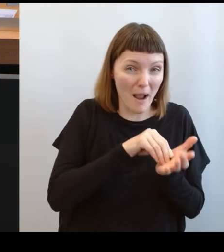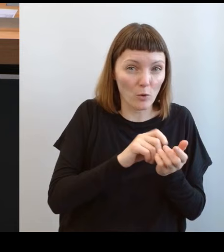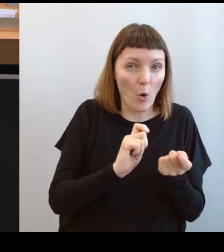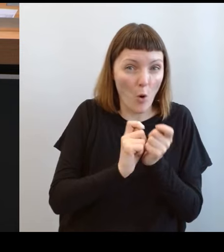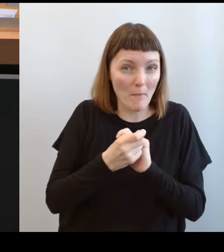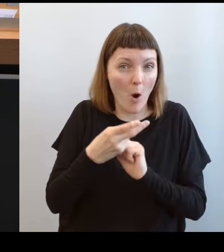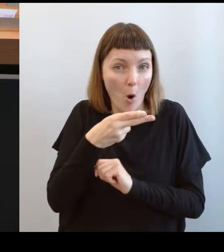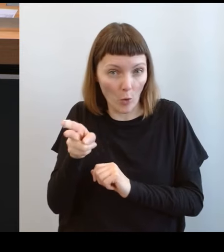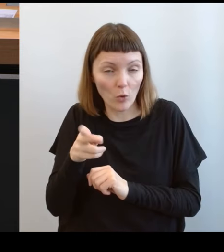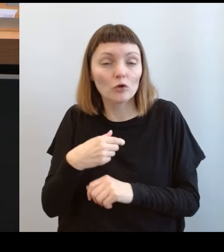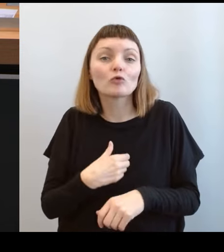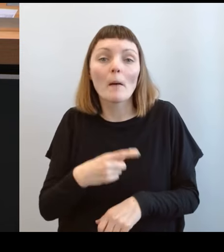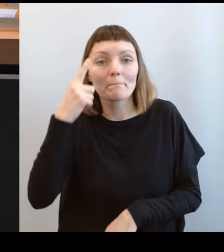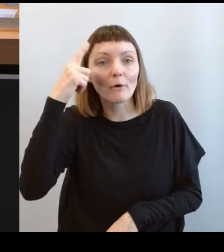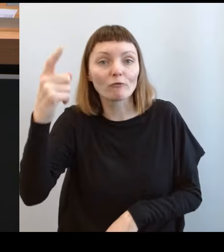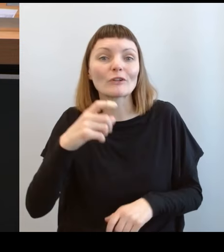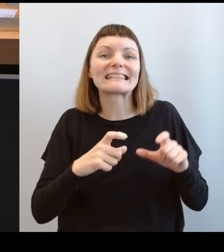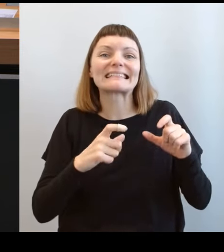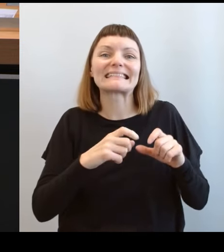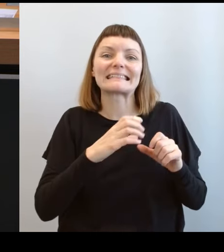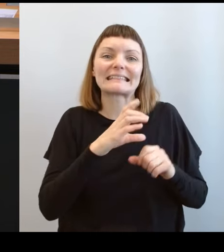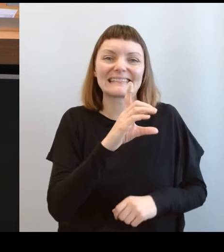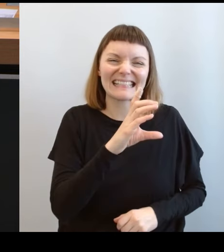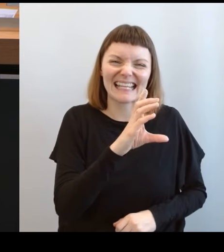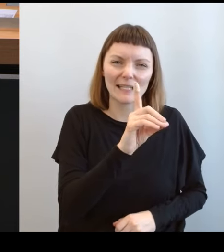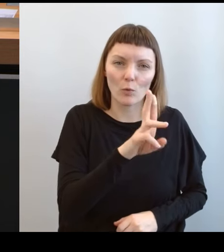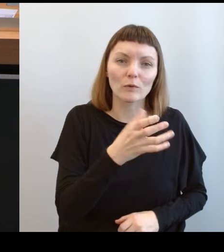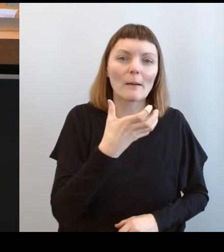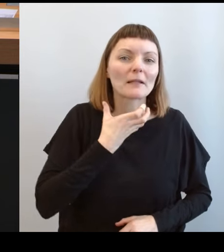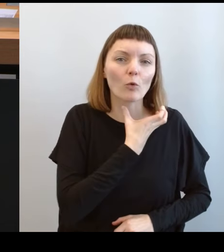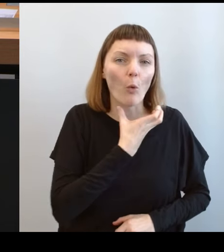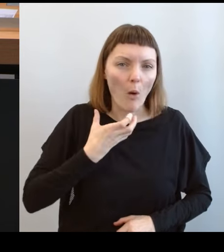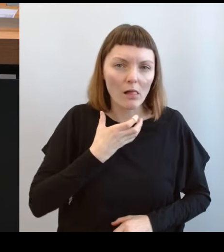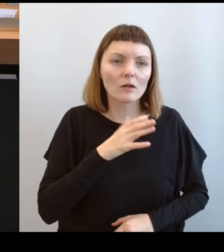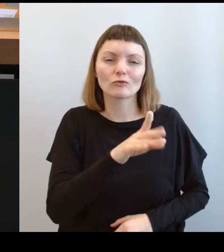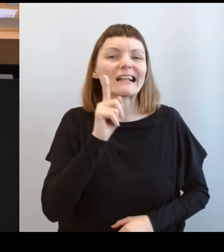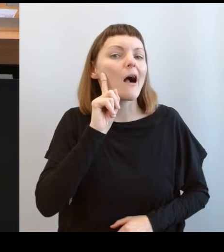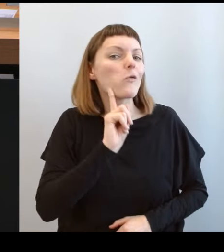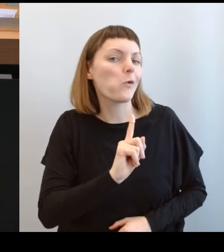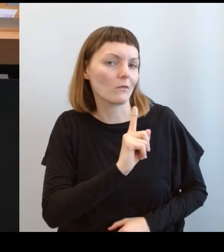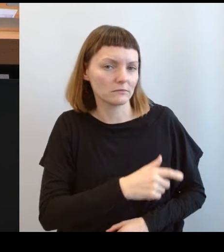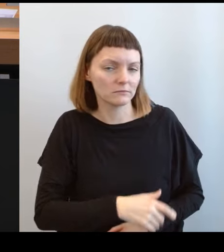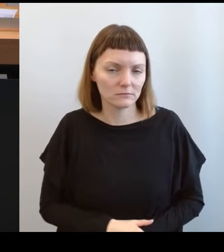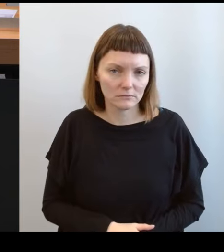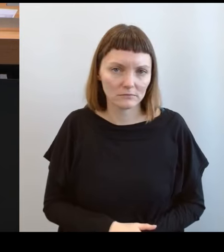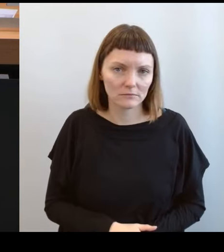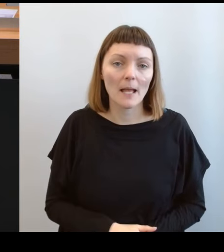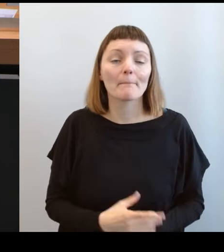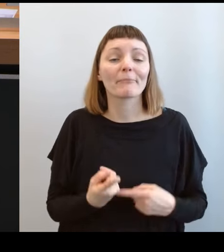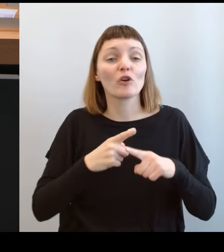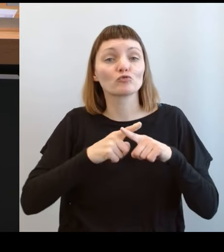Und wer will heute die Schuldenbremse knacken? Sie alle gemeinsam, meine Damen und Herren, was macht das? Das wird die Mieten weiter explodieren lassen.